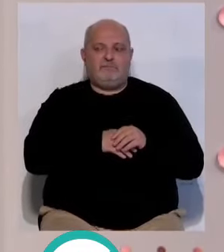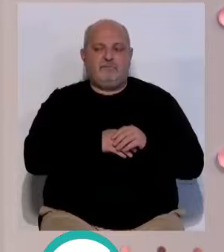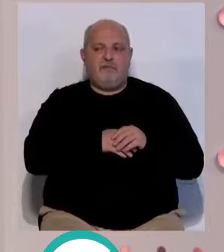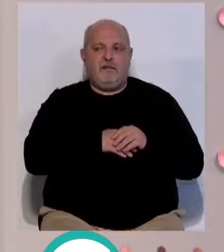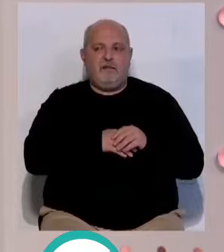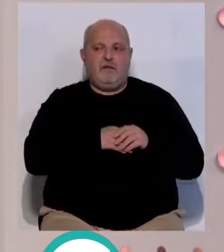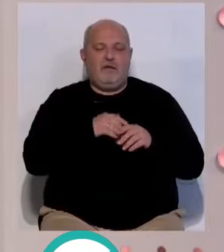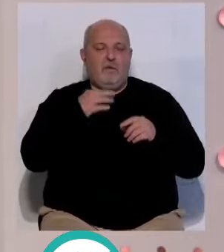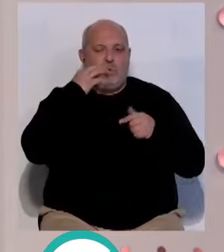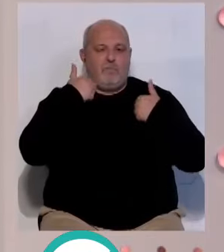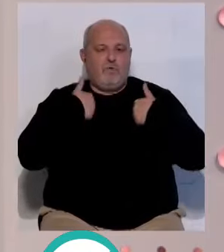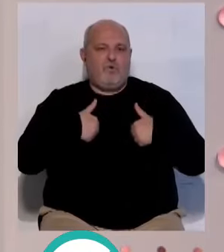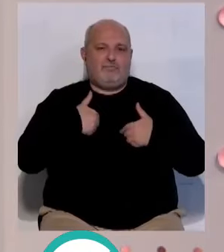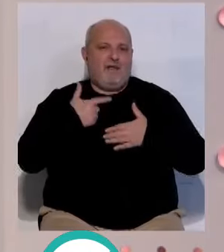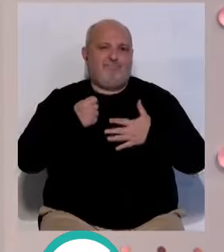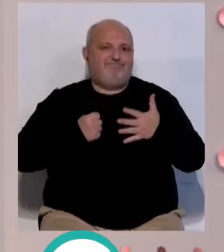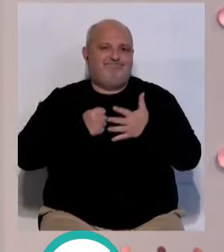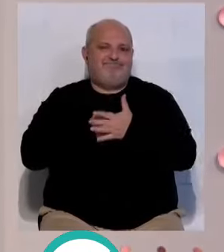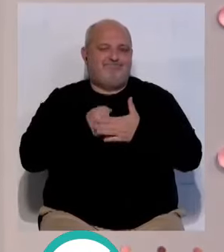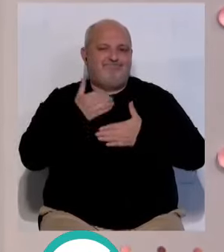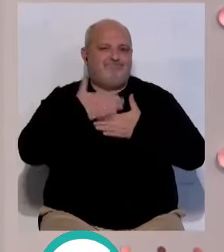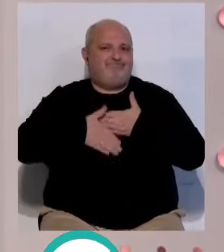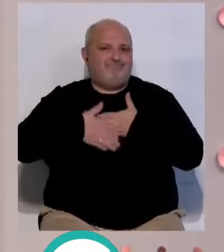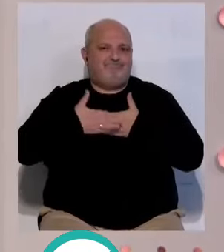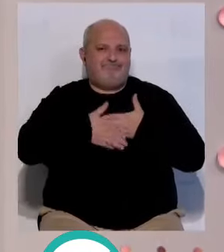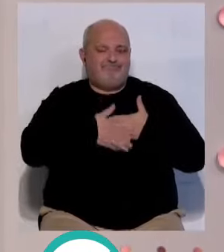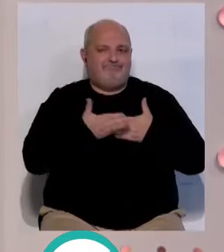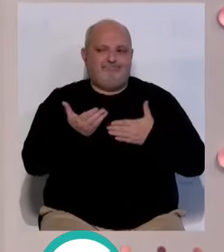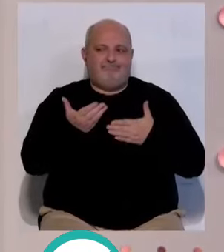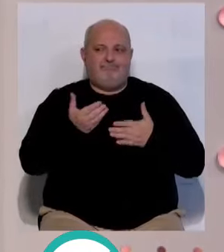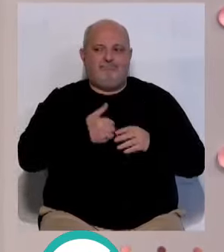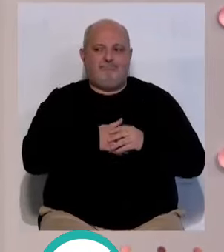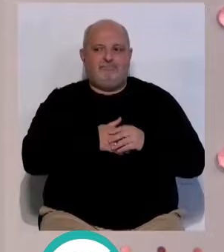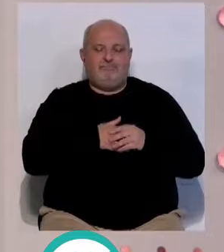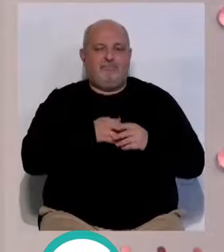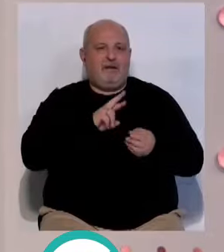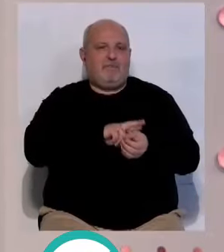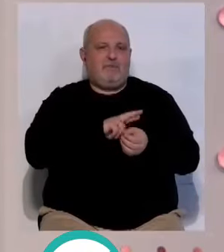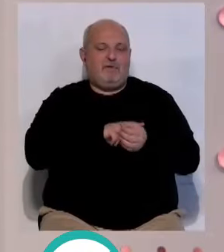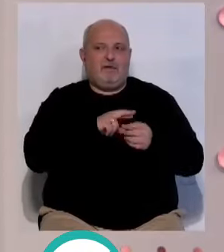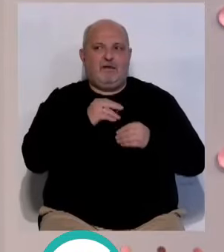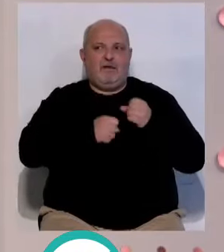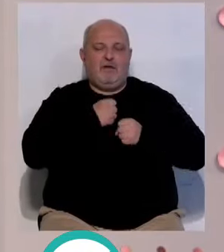cuerpo dice basta para determinado tema como es el ritmo el que se juega en la primera división